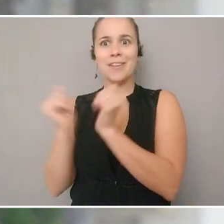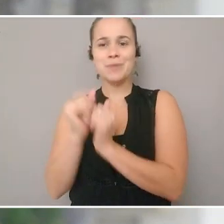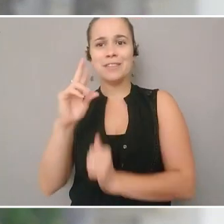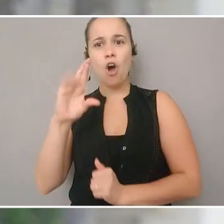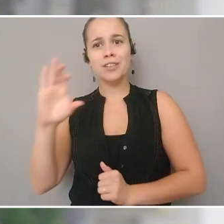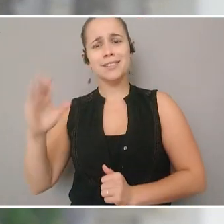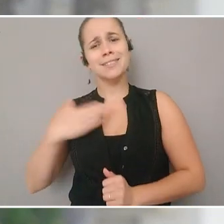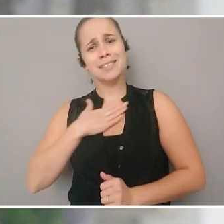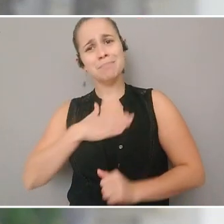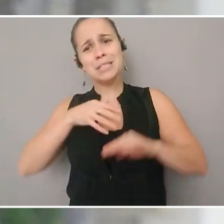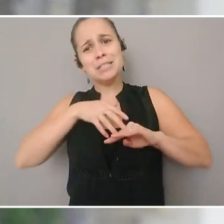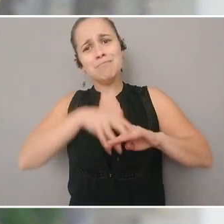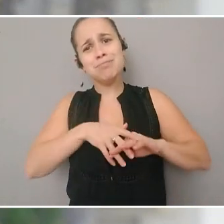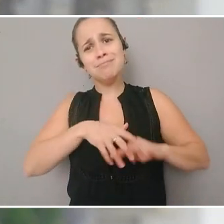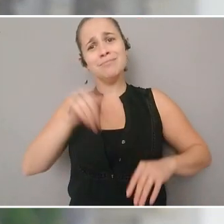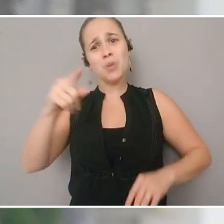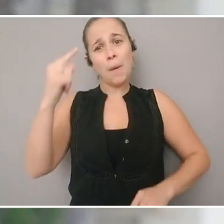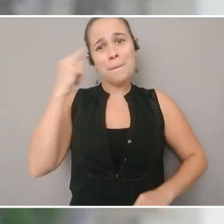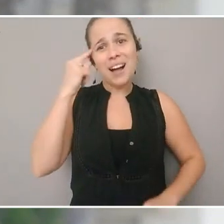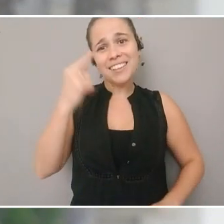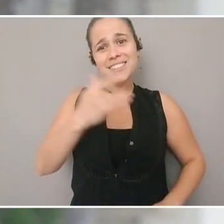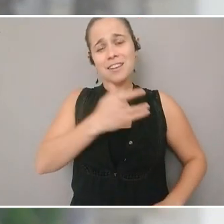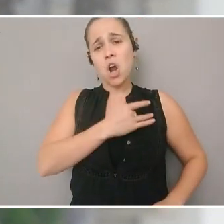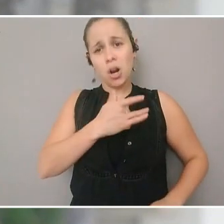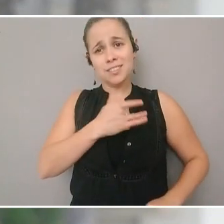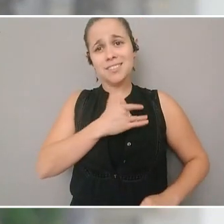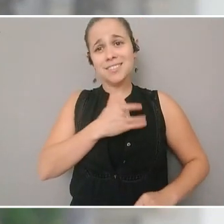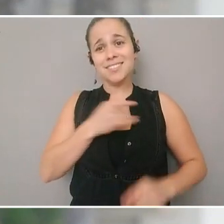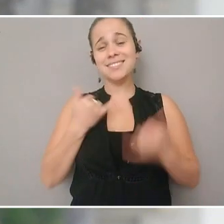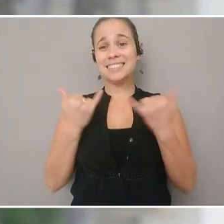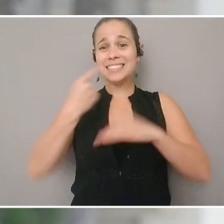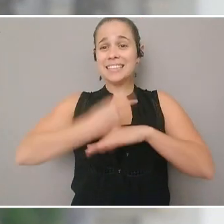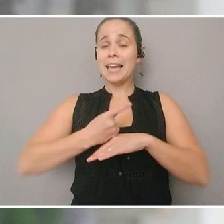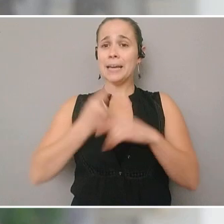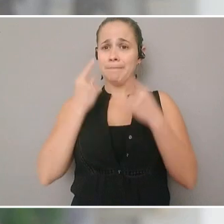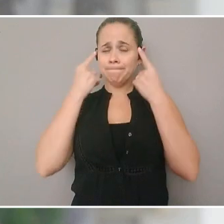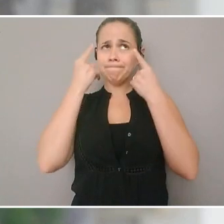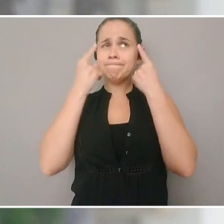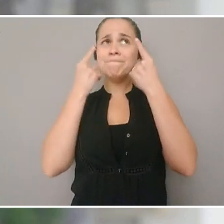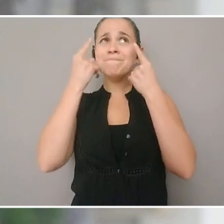y corazones para siempre. Hoy tengan en cuenta